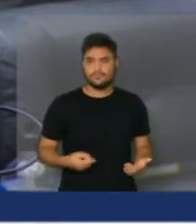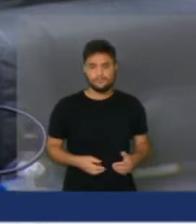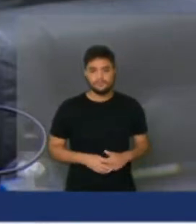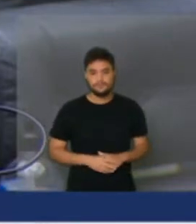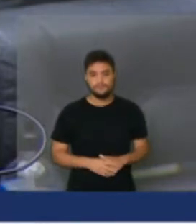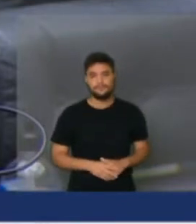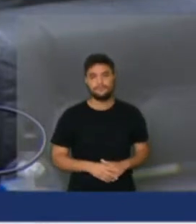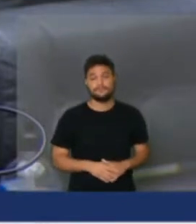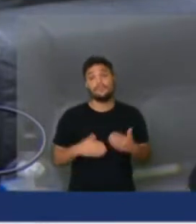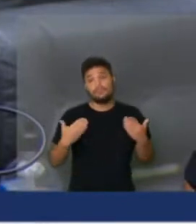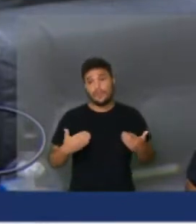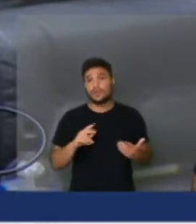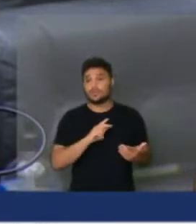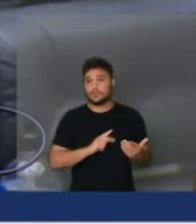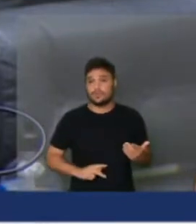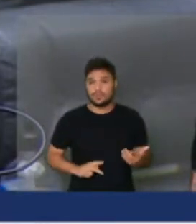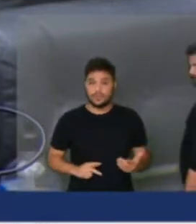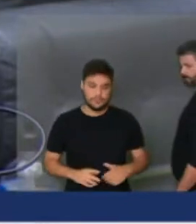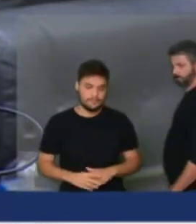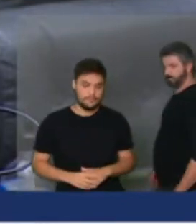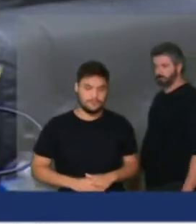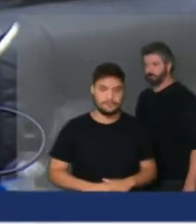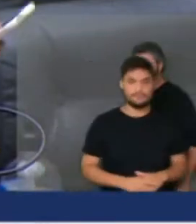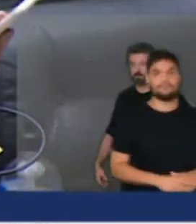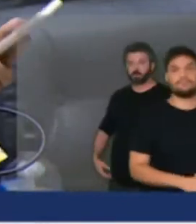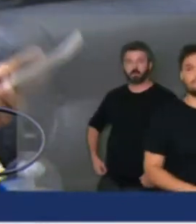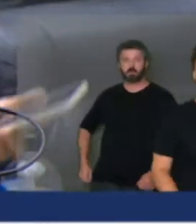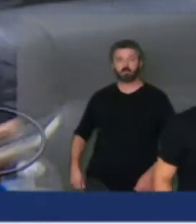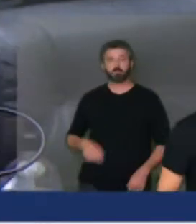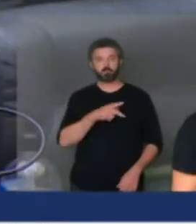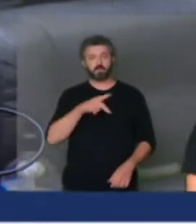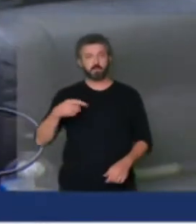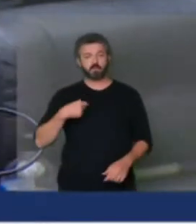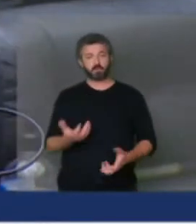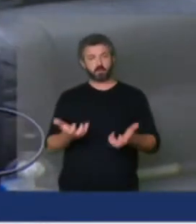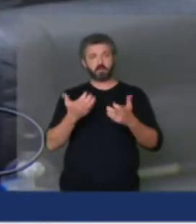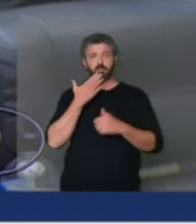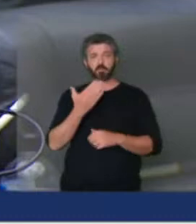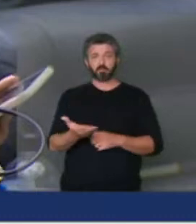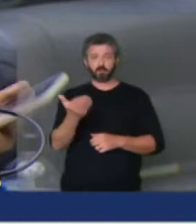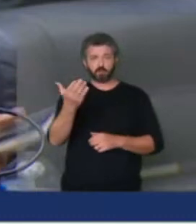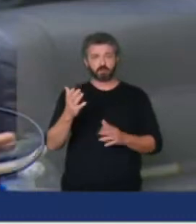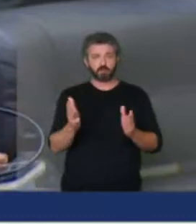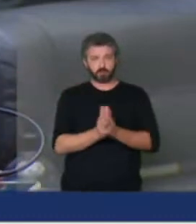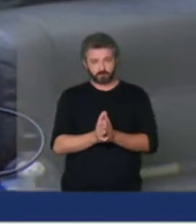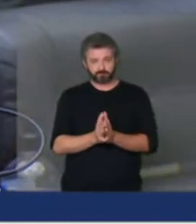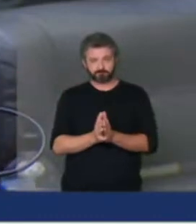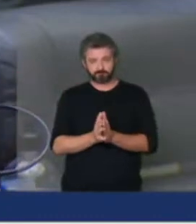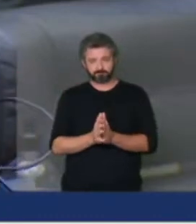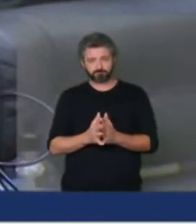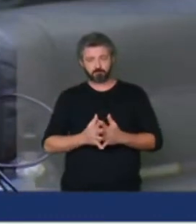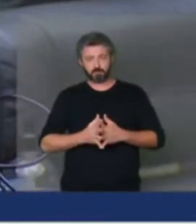DE SOLICITAR-- [INTERRUPÇÃO DO ÁUDIO]. [SOA A CAMPAINHA] E A TODOS OS LÍDERES DESSA CASA [PRESIDENTE]: CONCLUA, DEPUTADA.